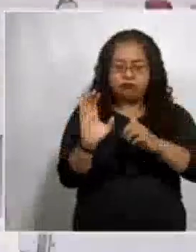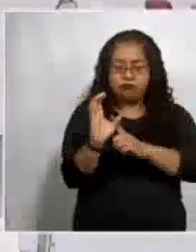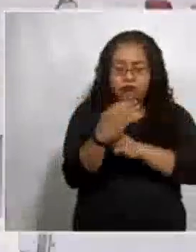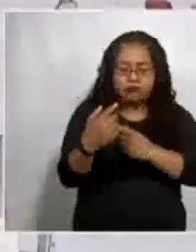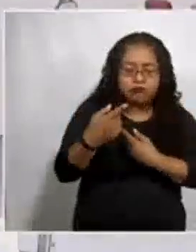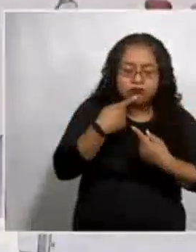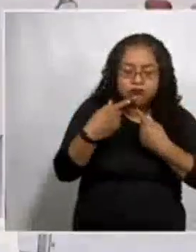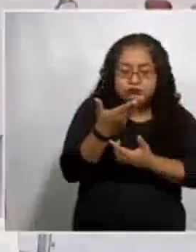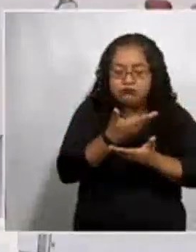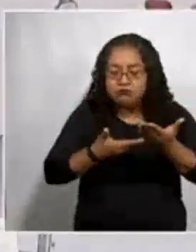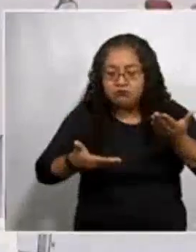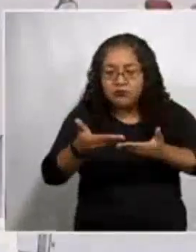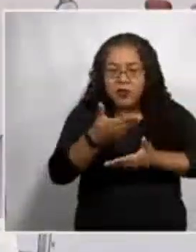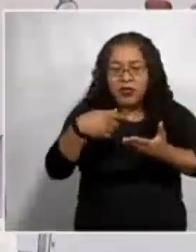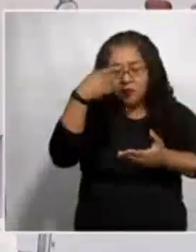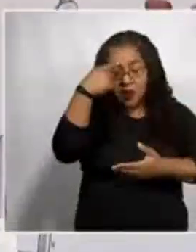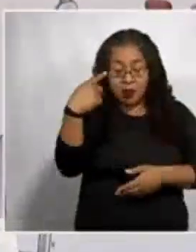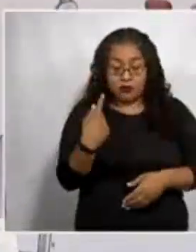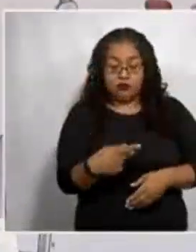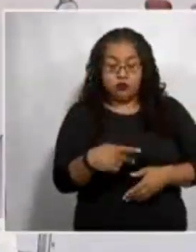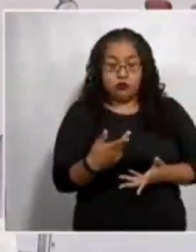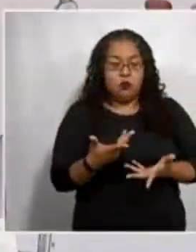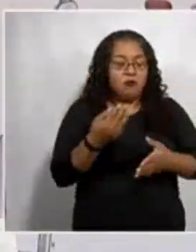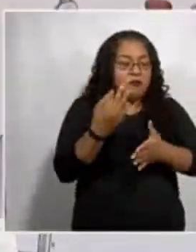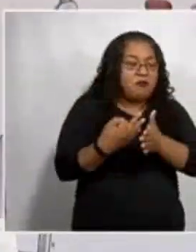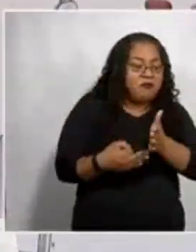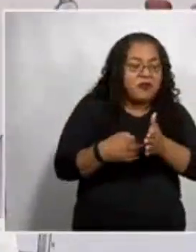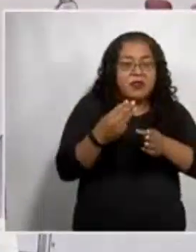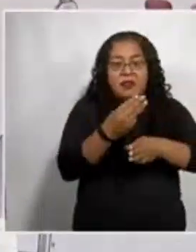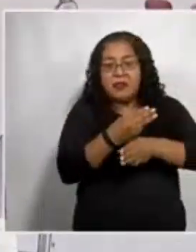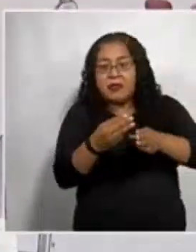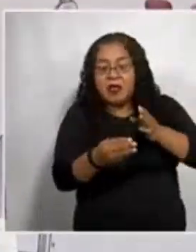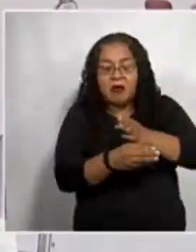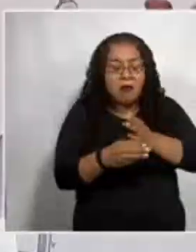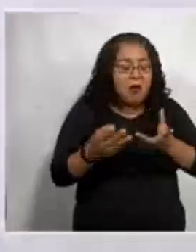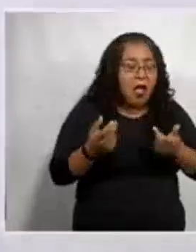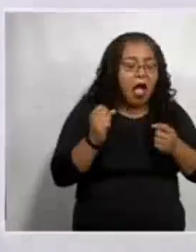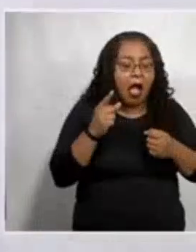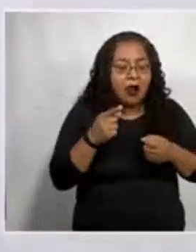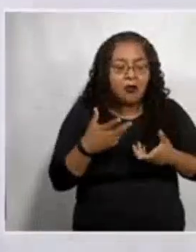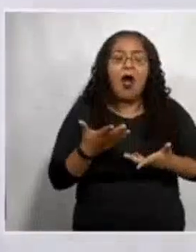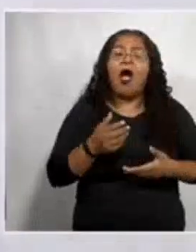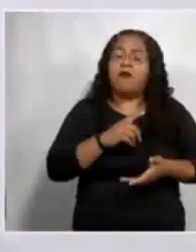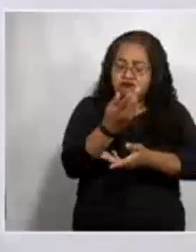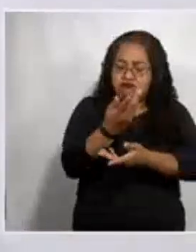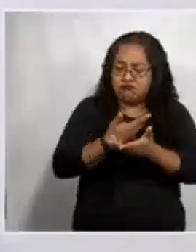necesario para la clínica y ha sido muy eficiente esta forma de trabajo. Primero